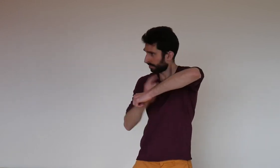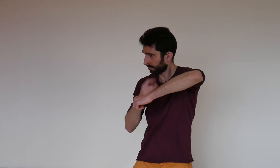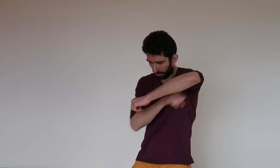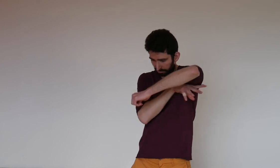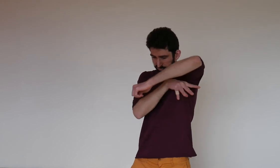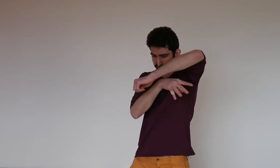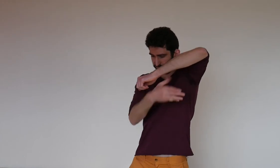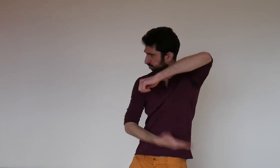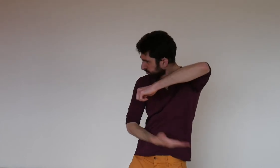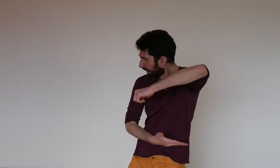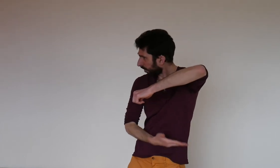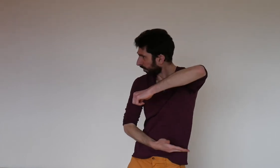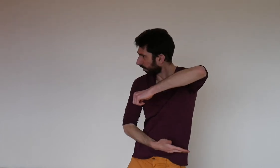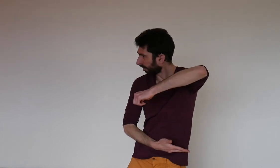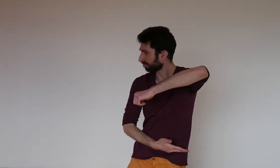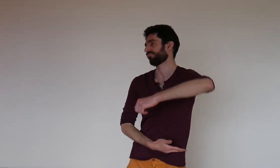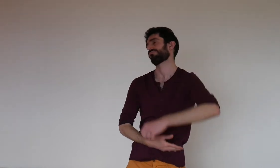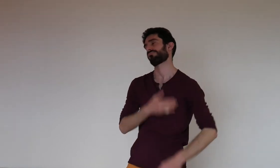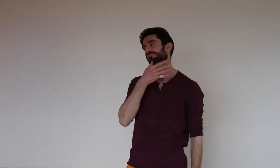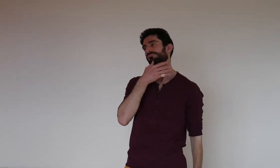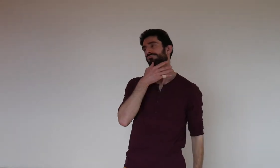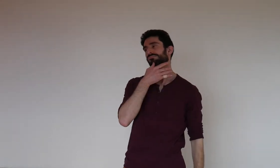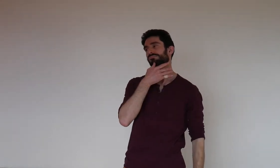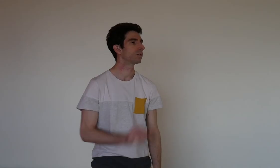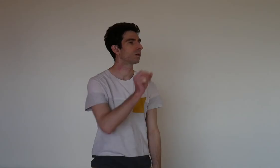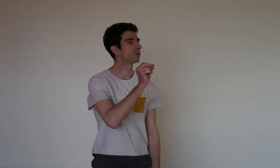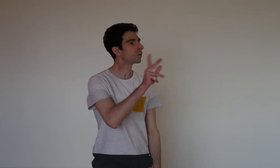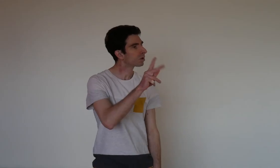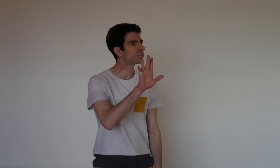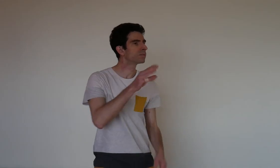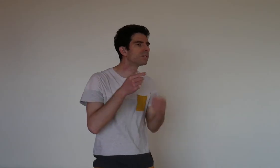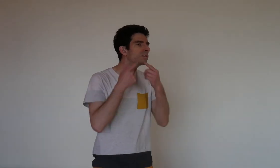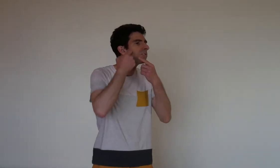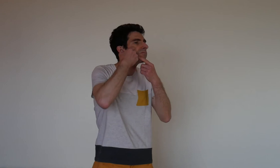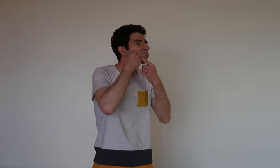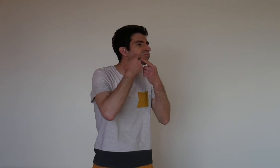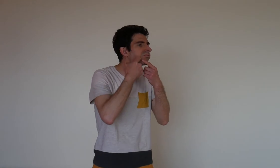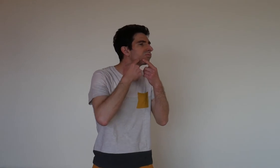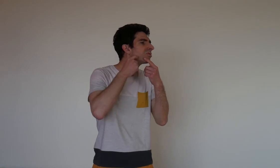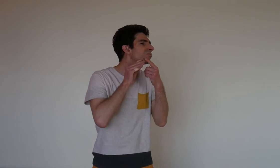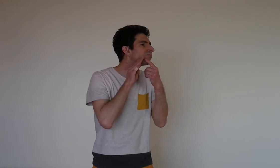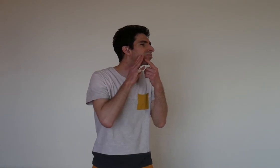Ca veut dire que leurs poils arriveront jusqu'à la taille ? Pas possible. Ok mais une fois rasés,